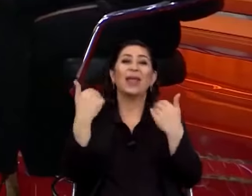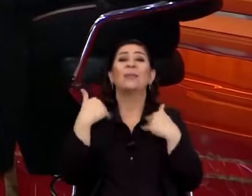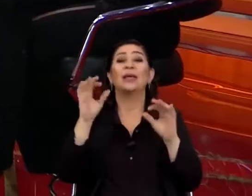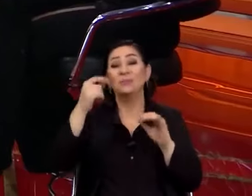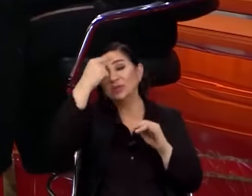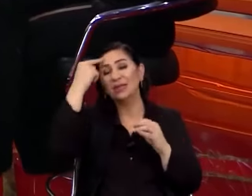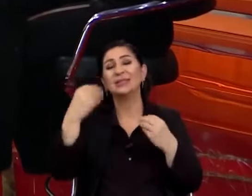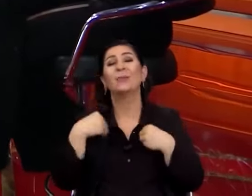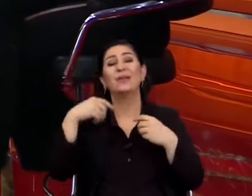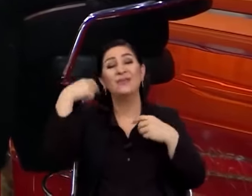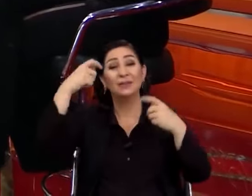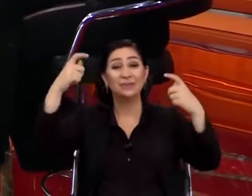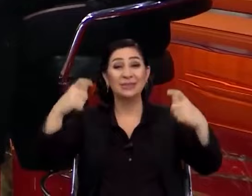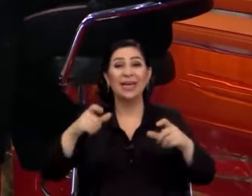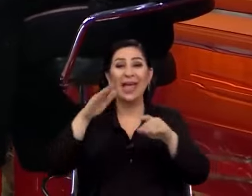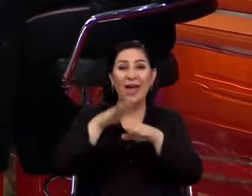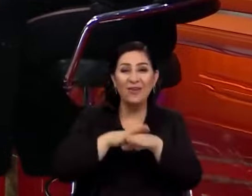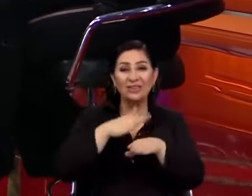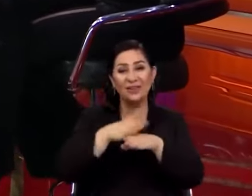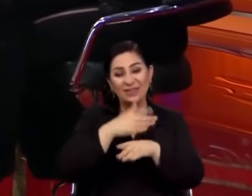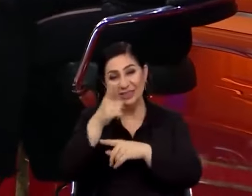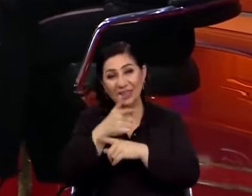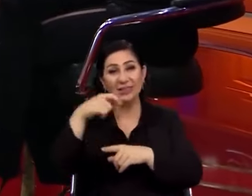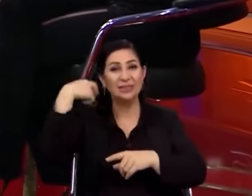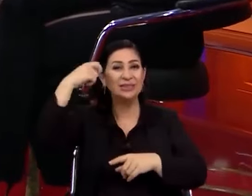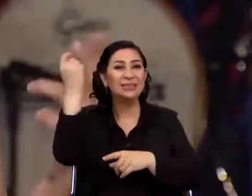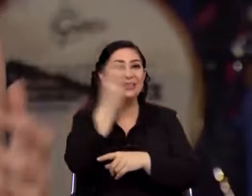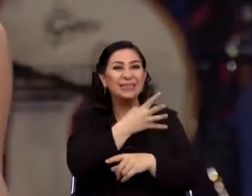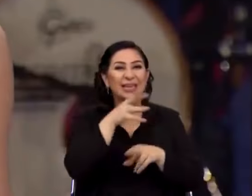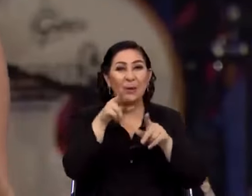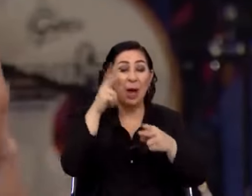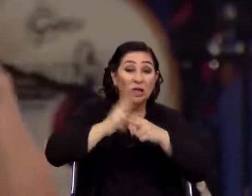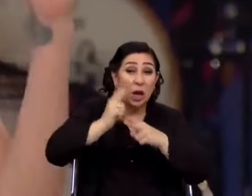seti de sindire sindire çekeriz dizi kadar acele değildir 5 güne işte 140